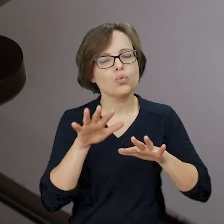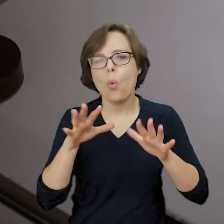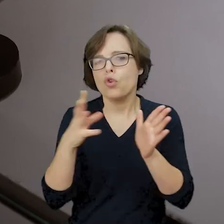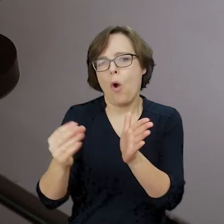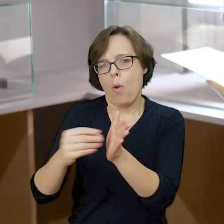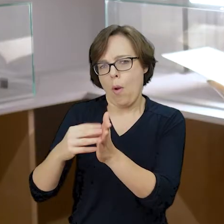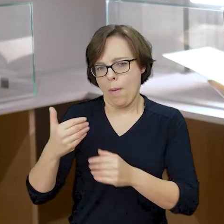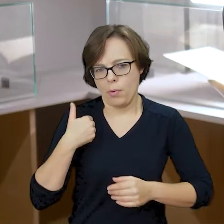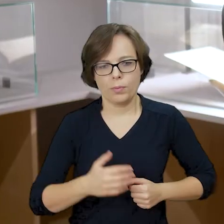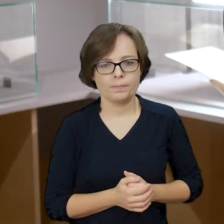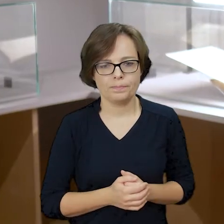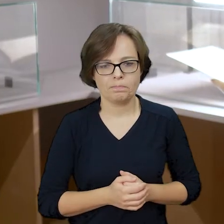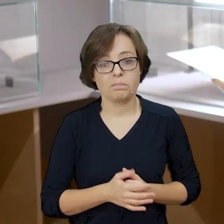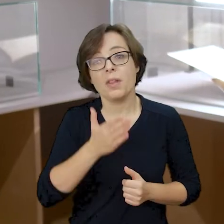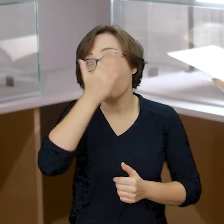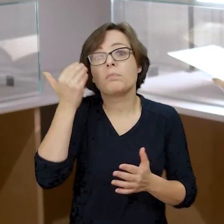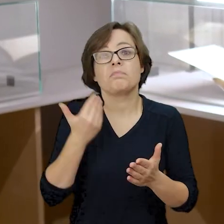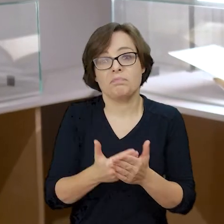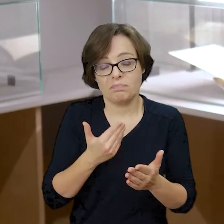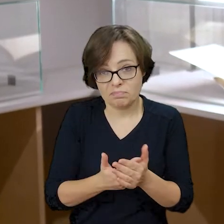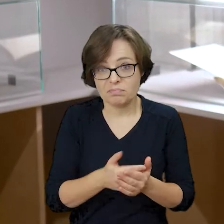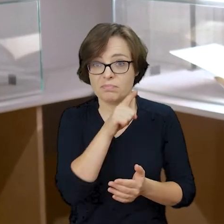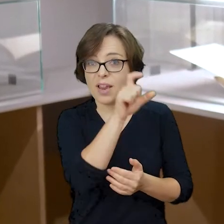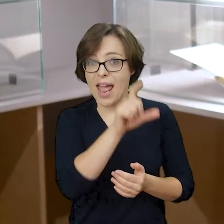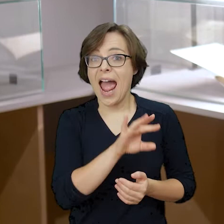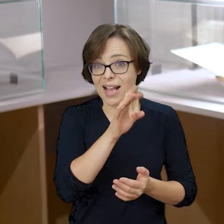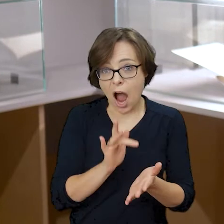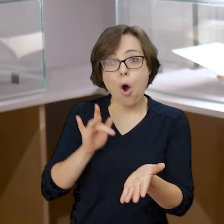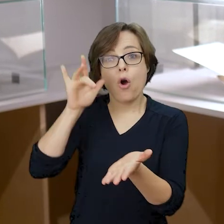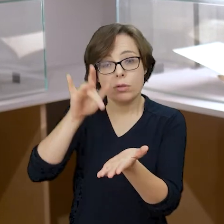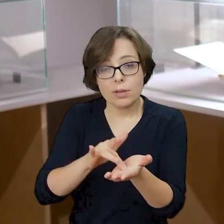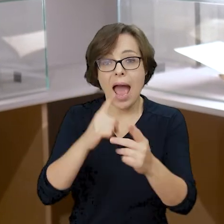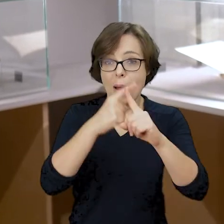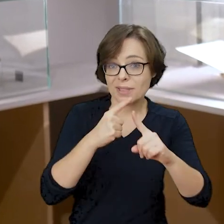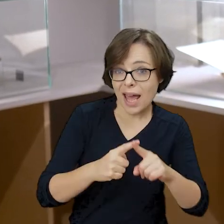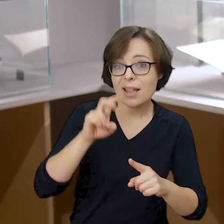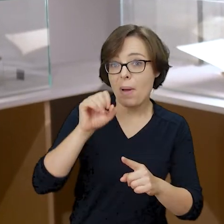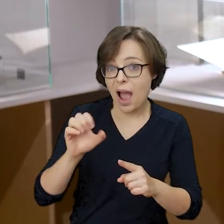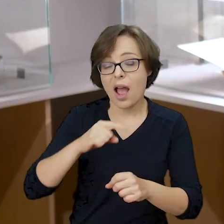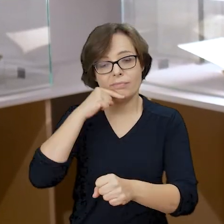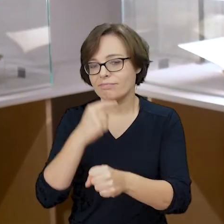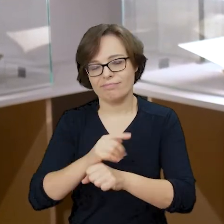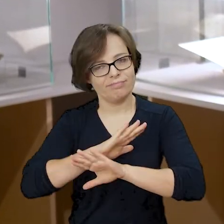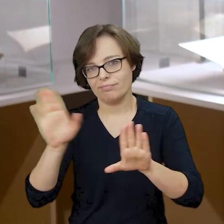Z niewiadomych przyczyn Gaon po dotarciu do Amsterdamu i Hagi, nieoczekiwanie zawrócił z pielgrzymki.